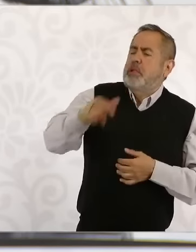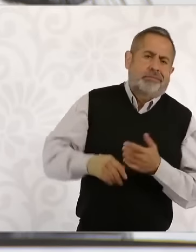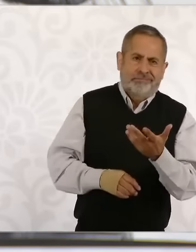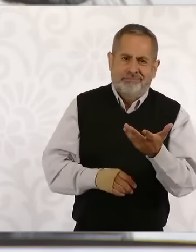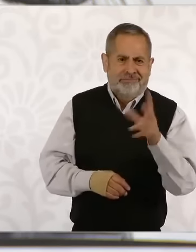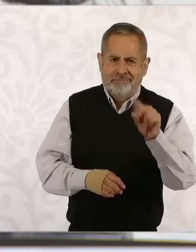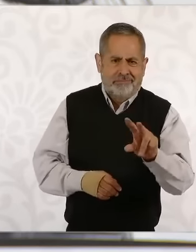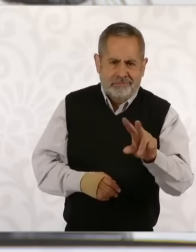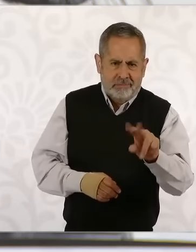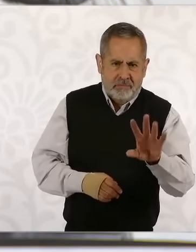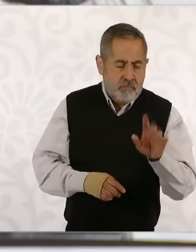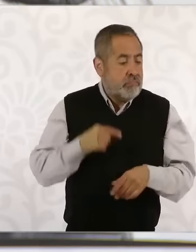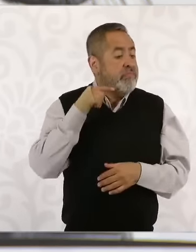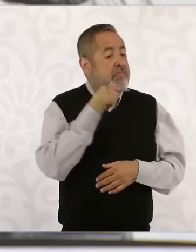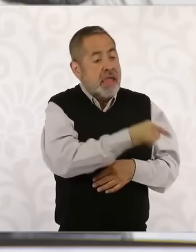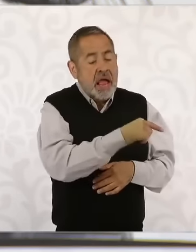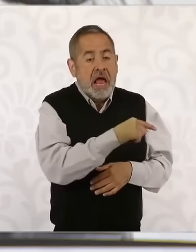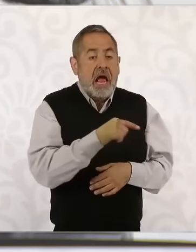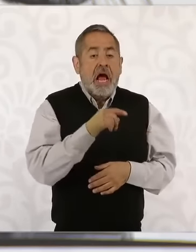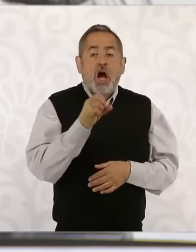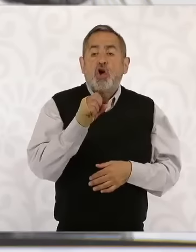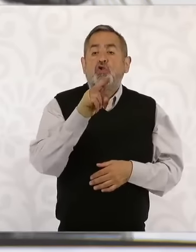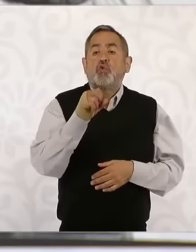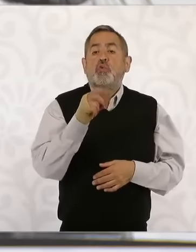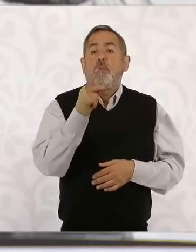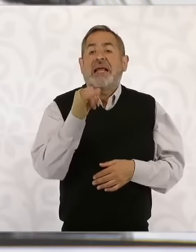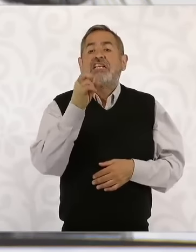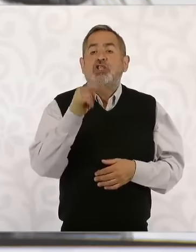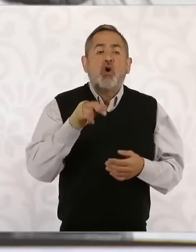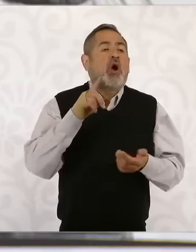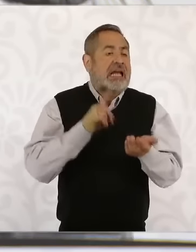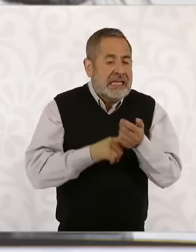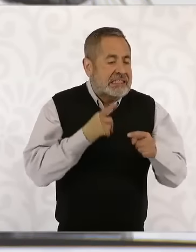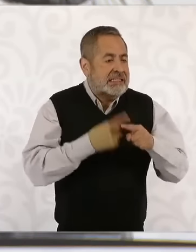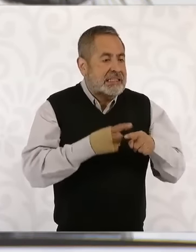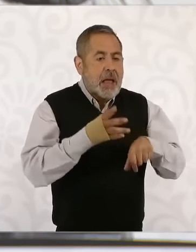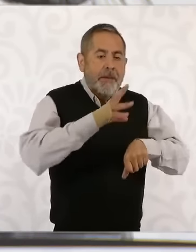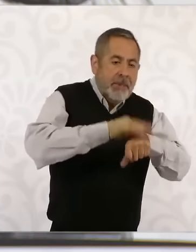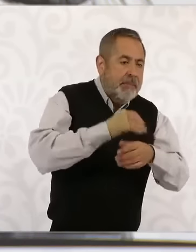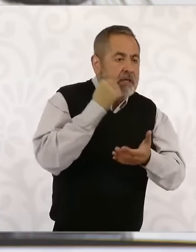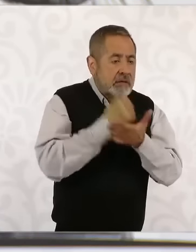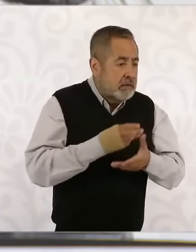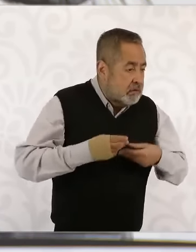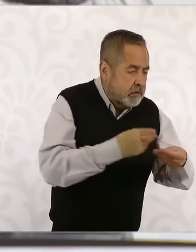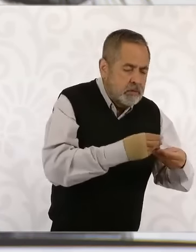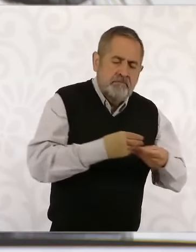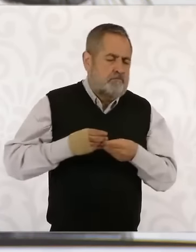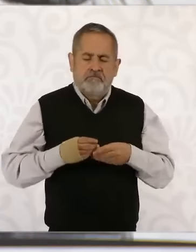del amparo estaría sustituyendo a una licencia, un permiso, una concesión que le toca otorgarla